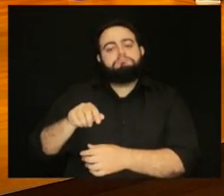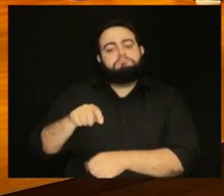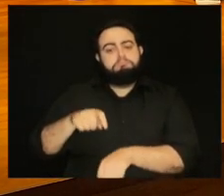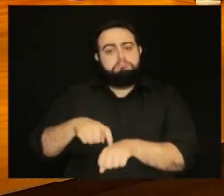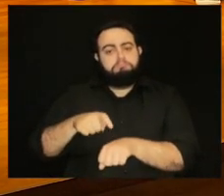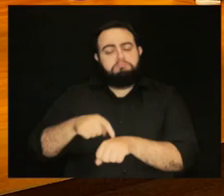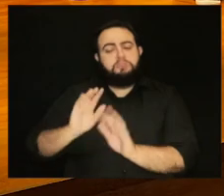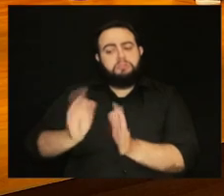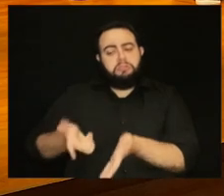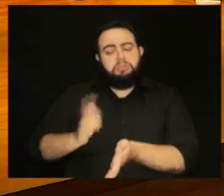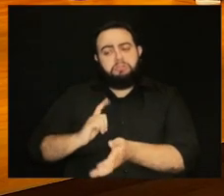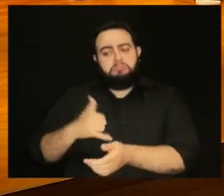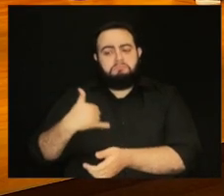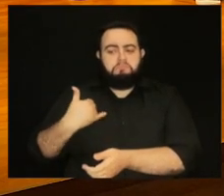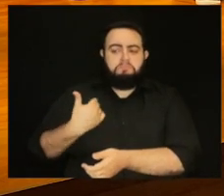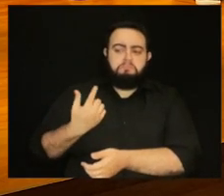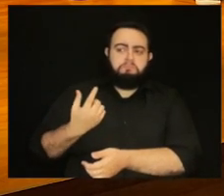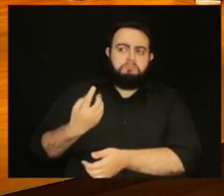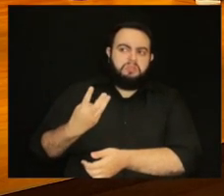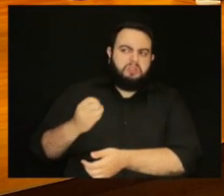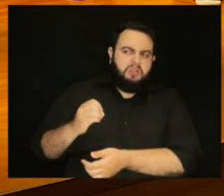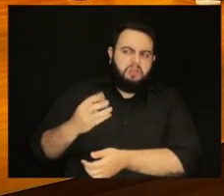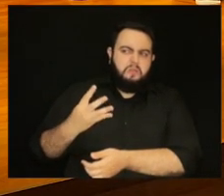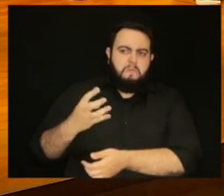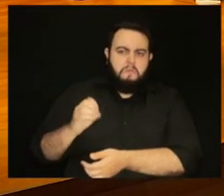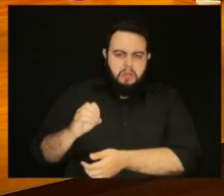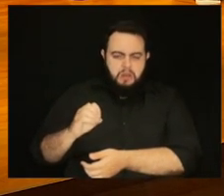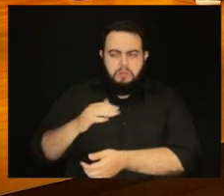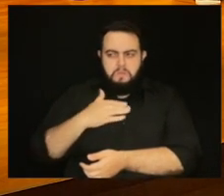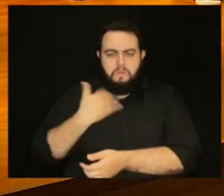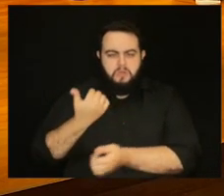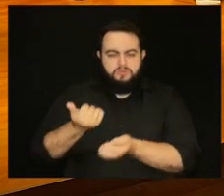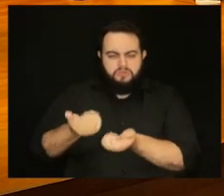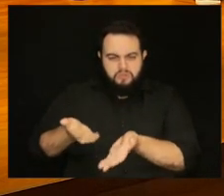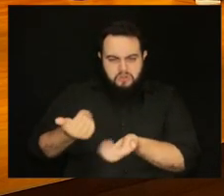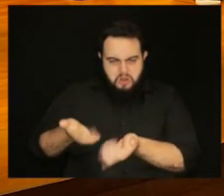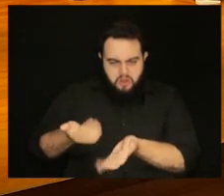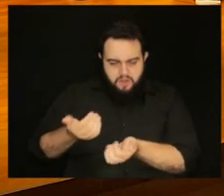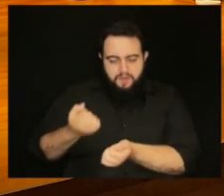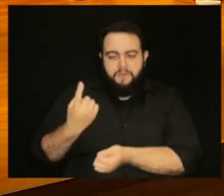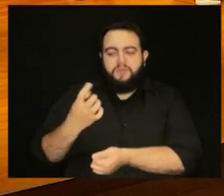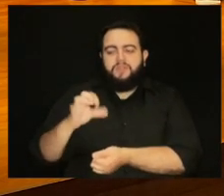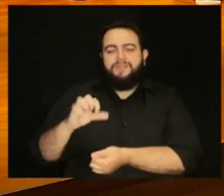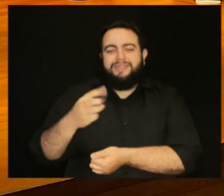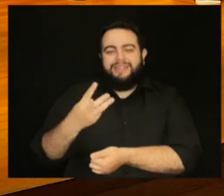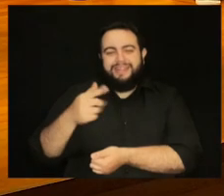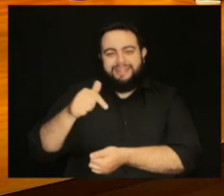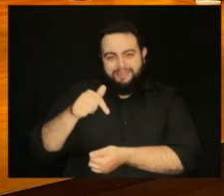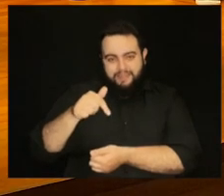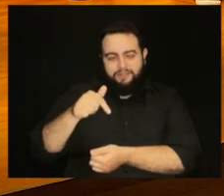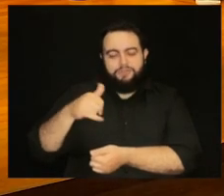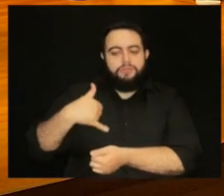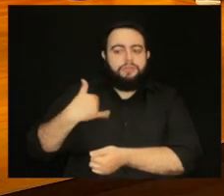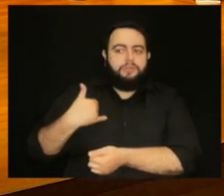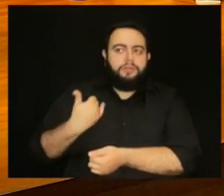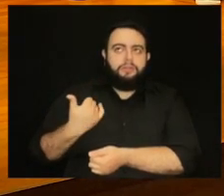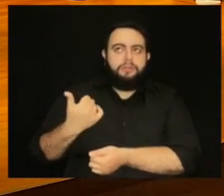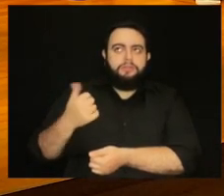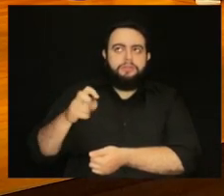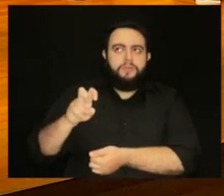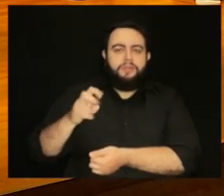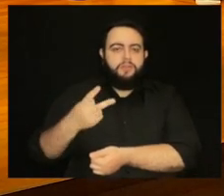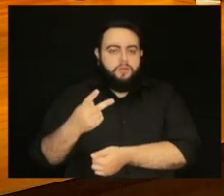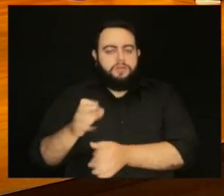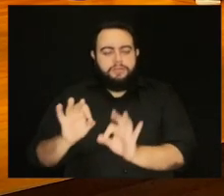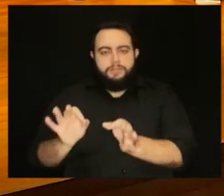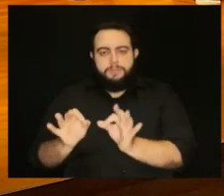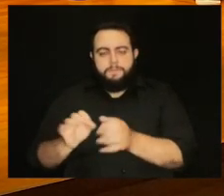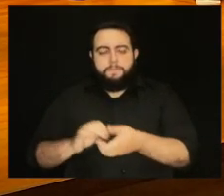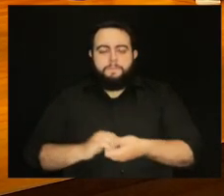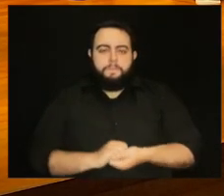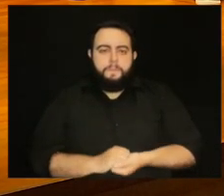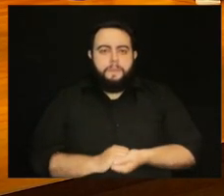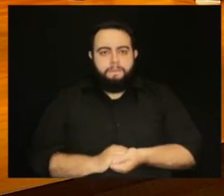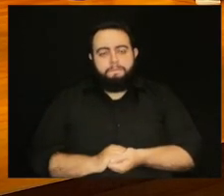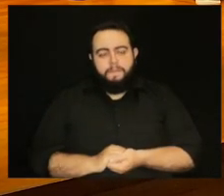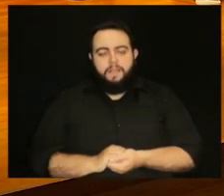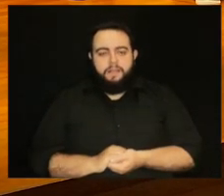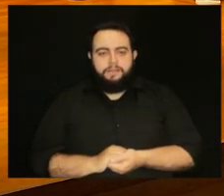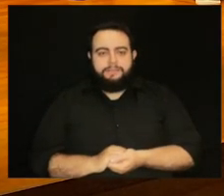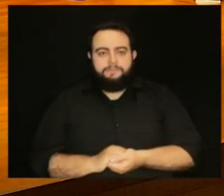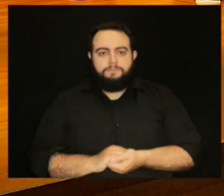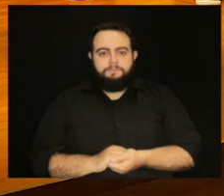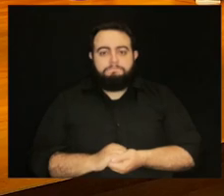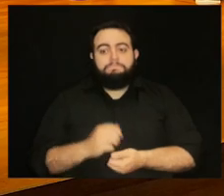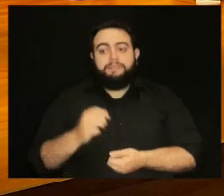40 anos, ele morreu relativamente jovem, ele morreu em 1937 com 52 anos. 37 é o ano que